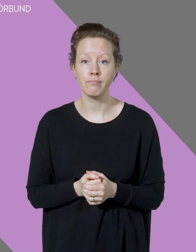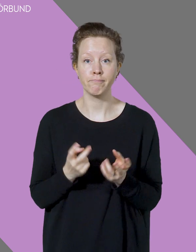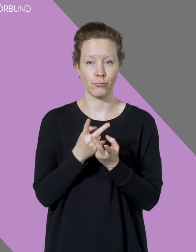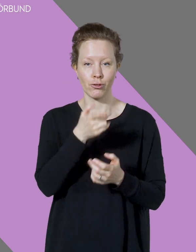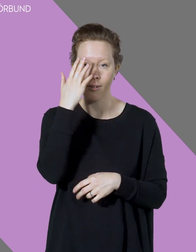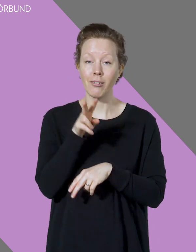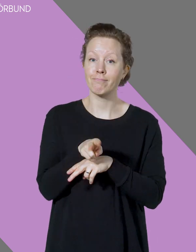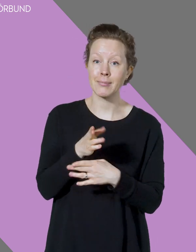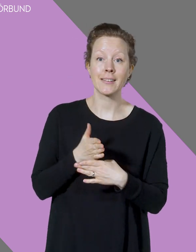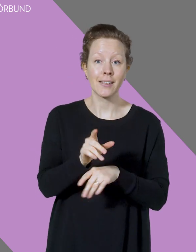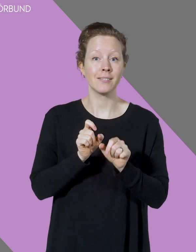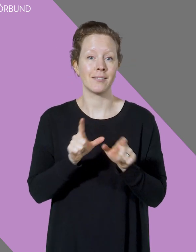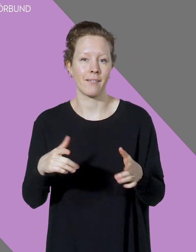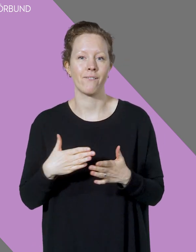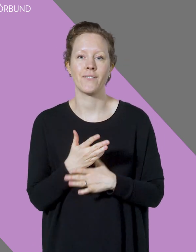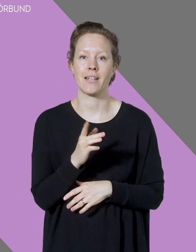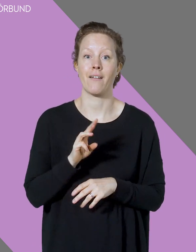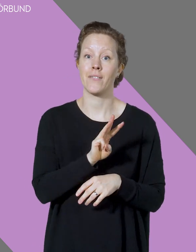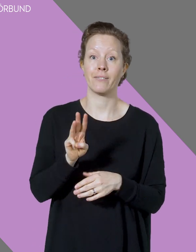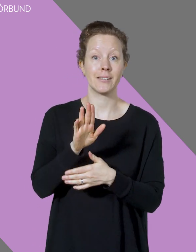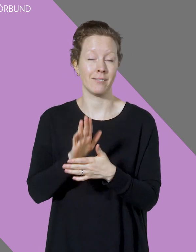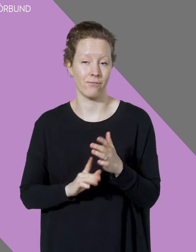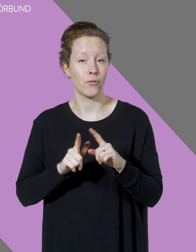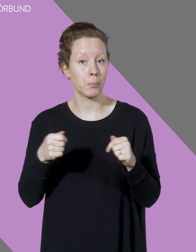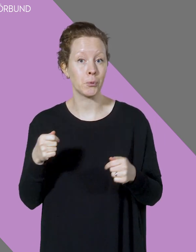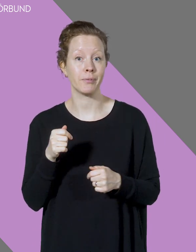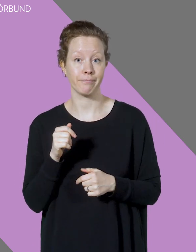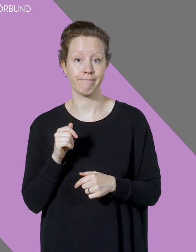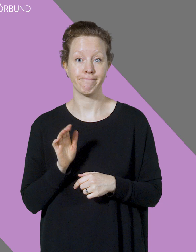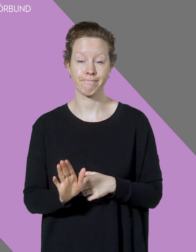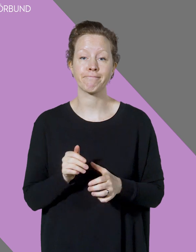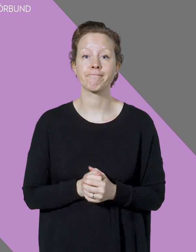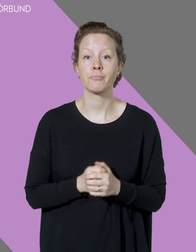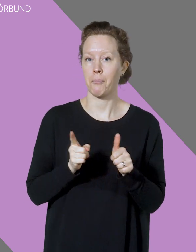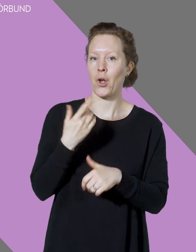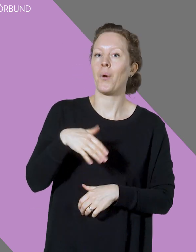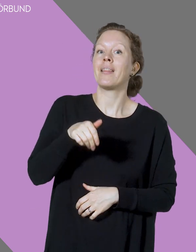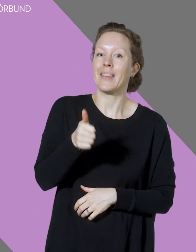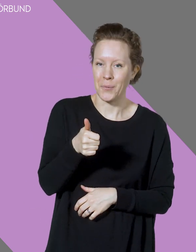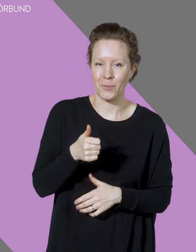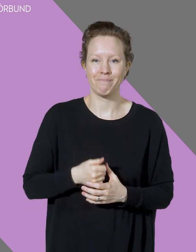och kan ses i direktsändning på Finlands Döva Förbunds webbplats - med start klockan 9.